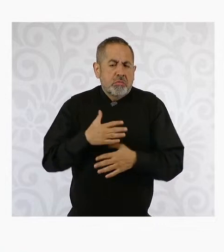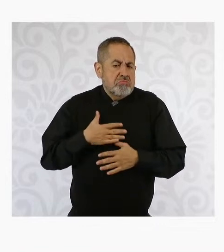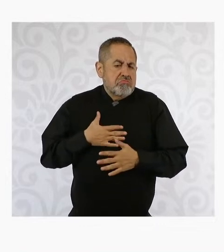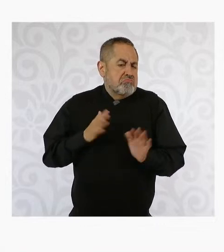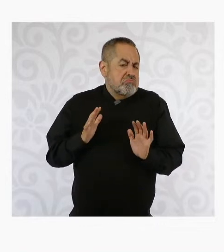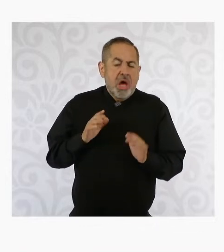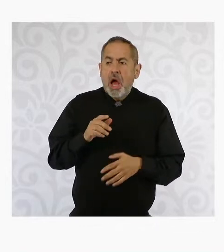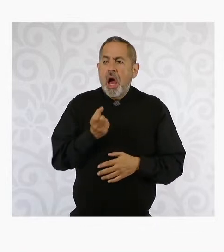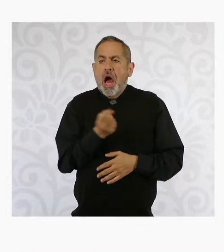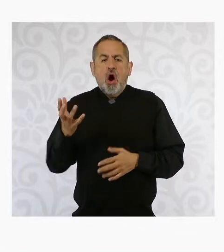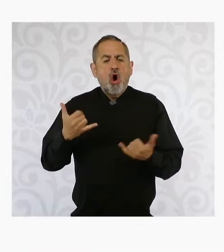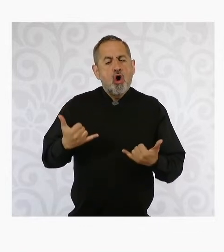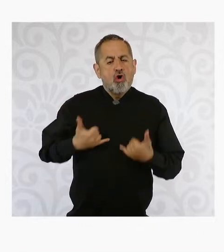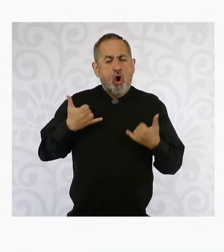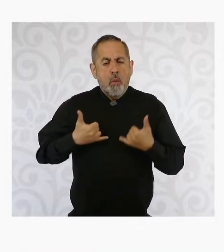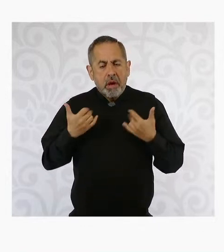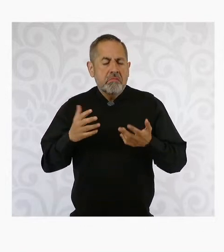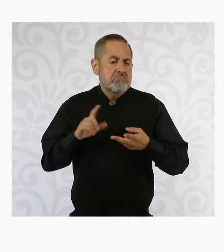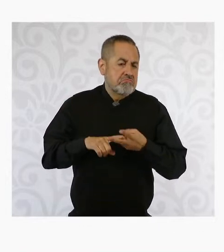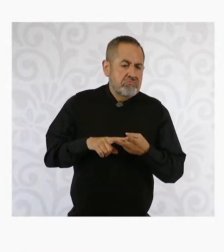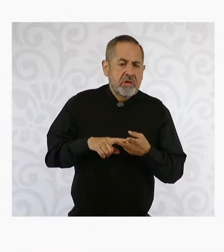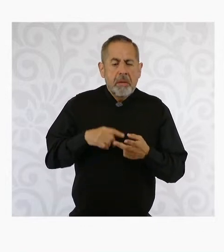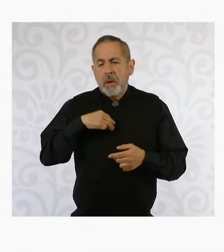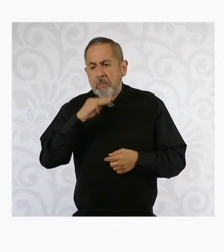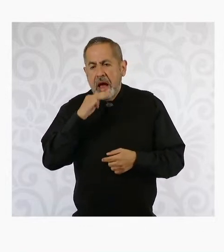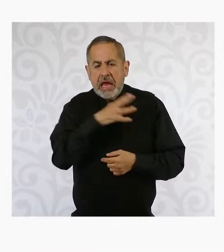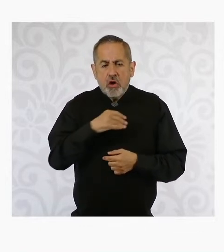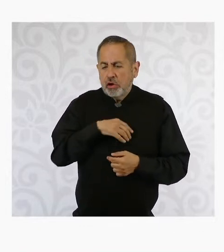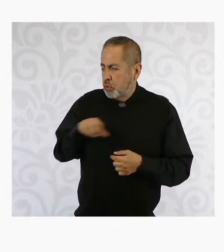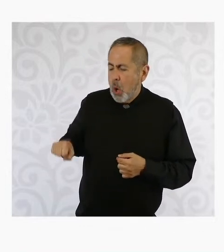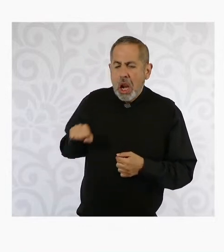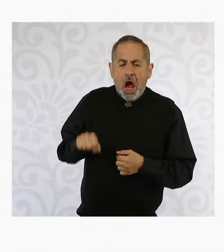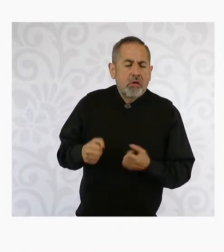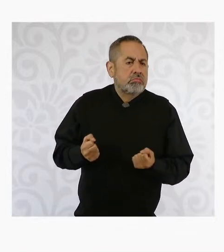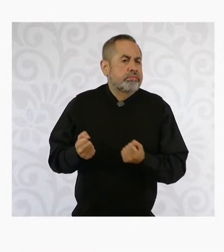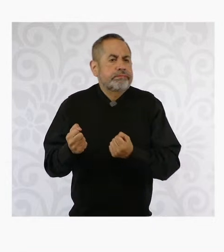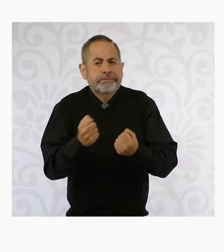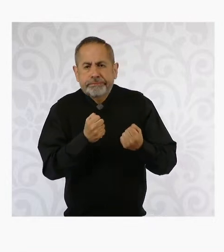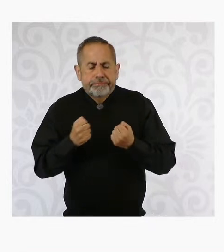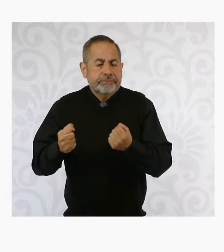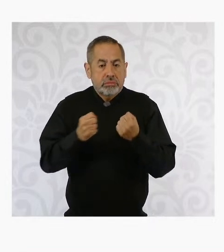vehículo las madres que llevan a sus hijos a la escuela para las muchas personas que actualmente